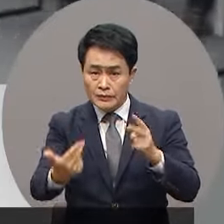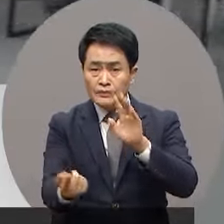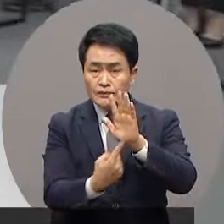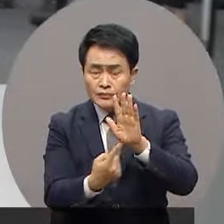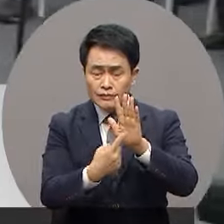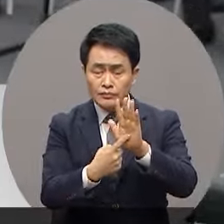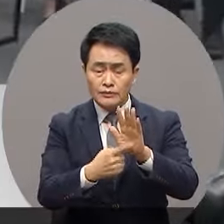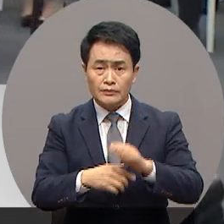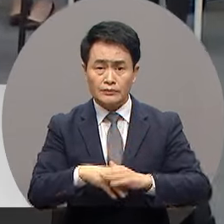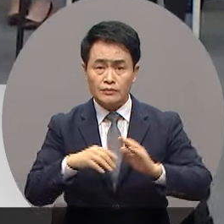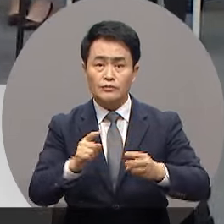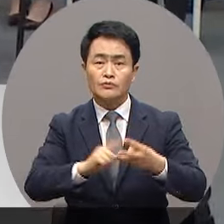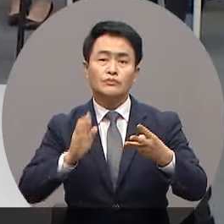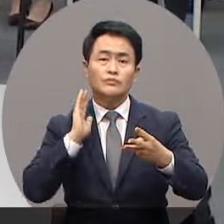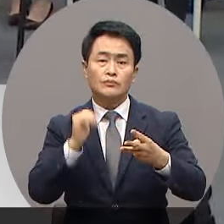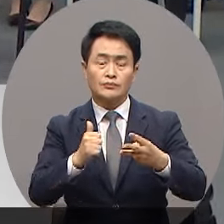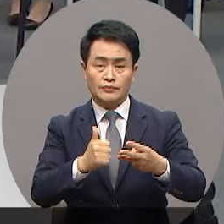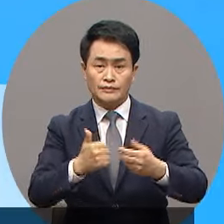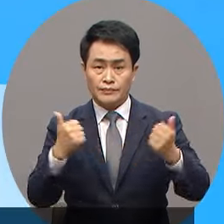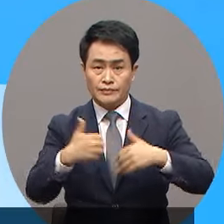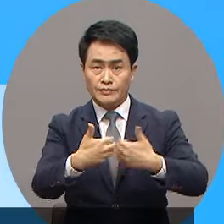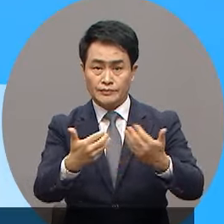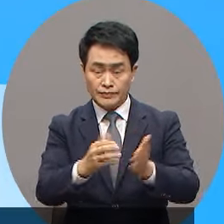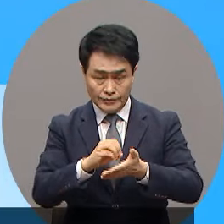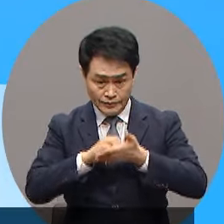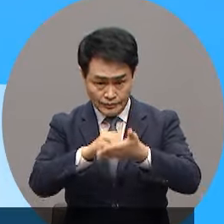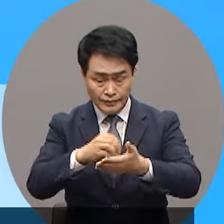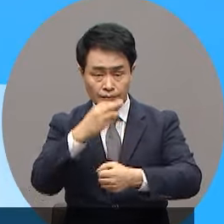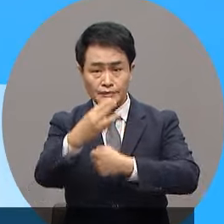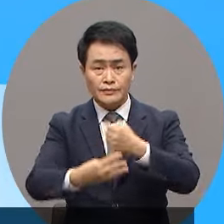유력합니다.